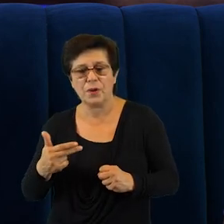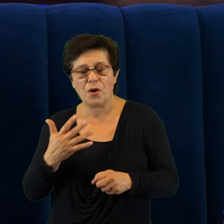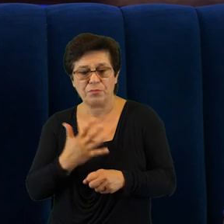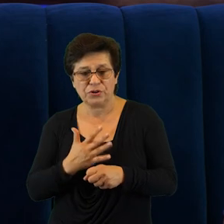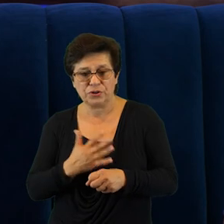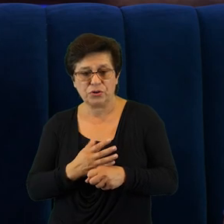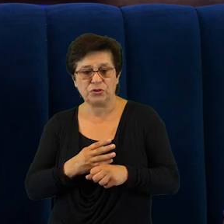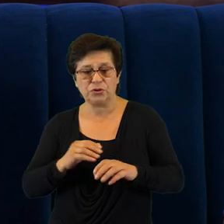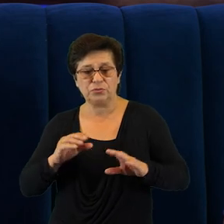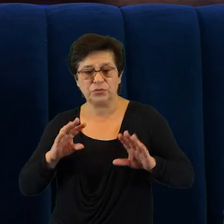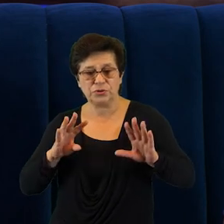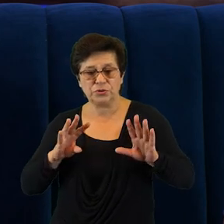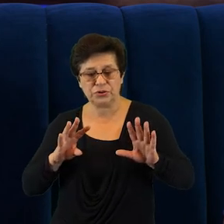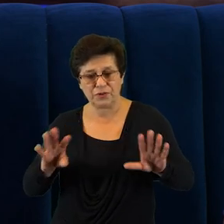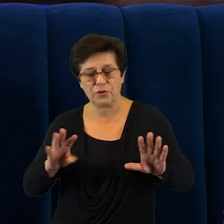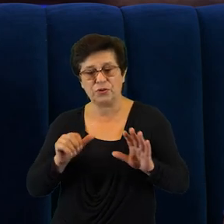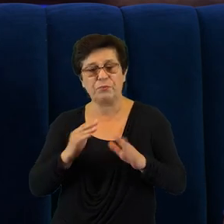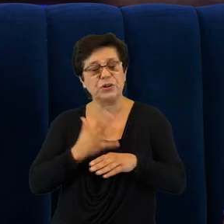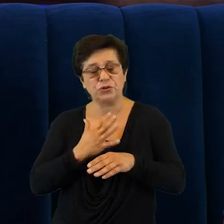Lechoń w 1956 roku popełnia samobójstwo.